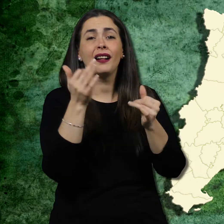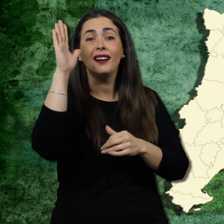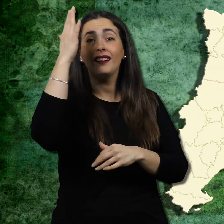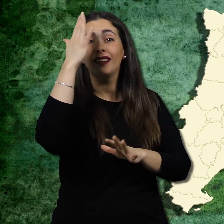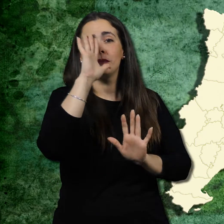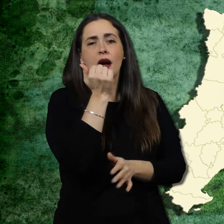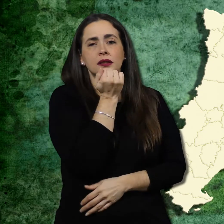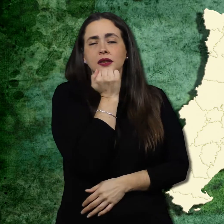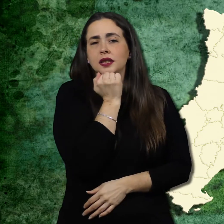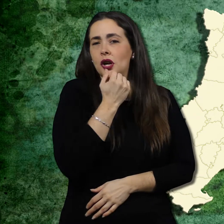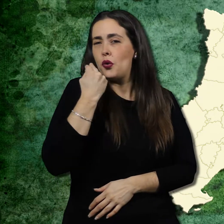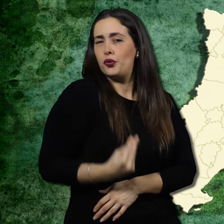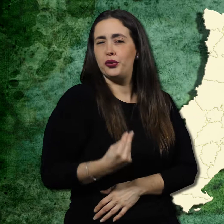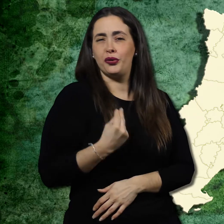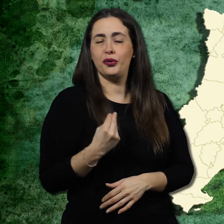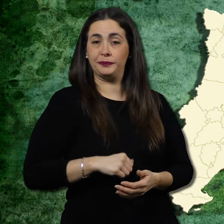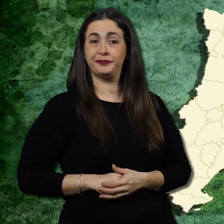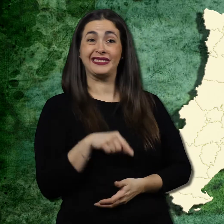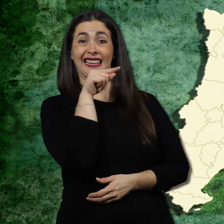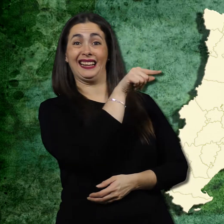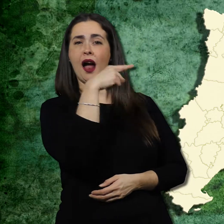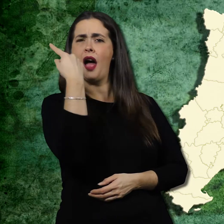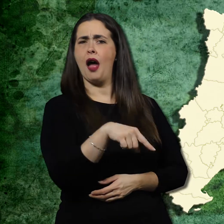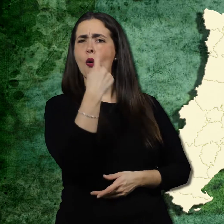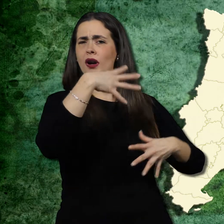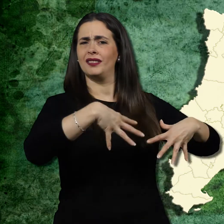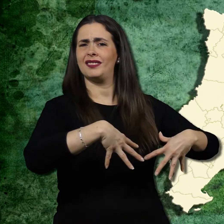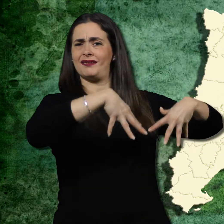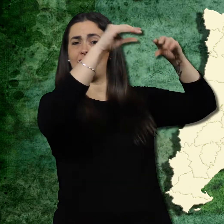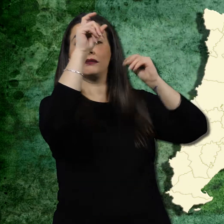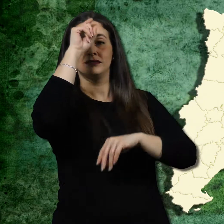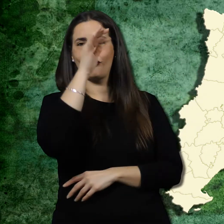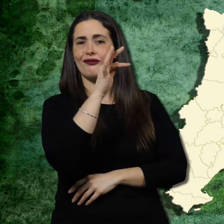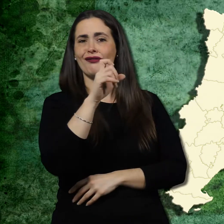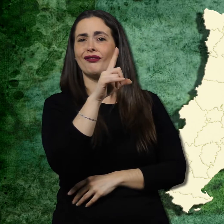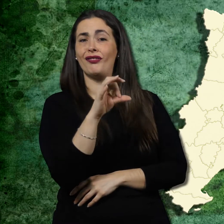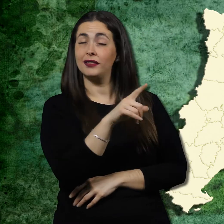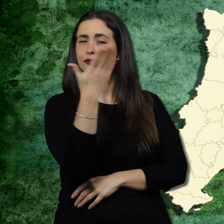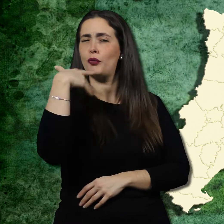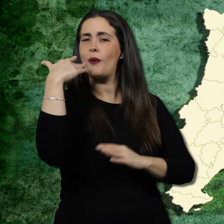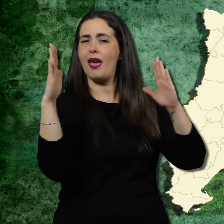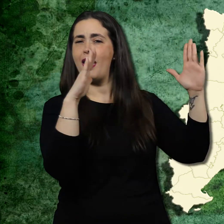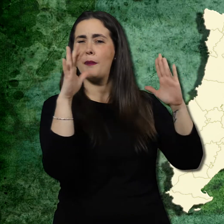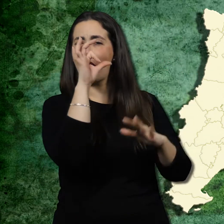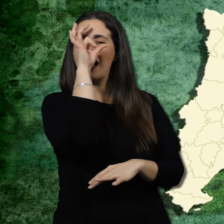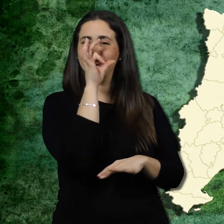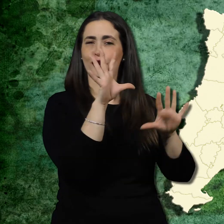i un clima envejable. El castell de Fels del segle X,